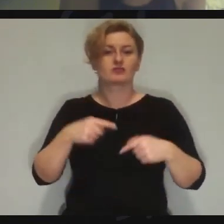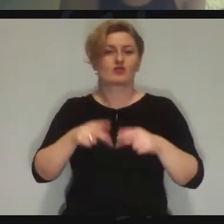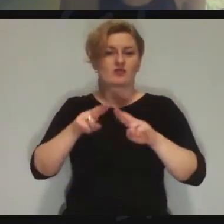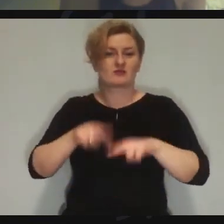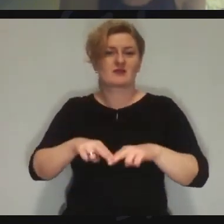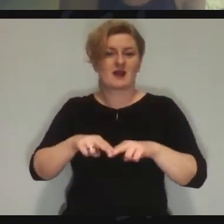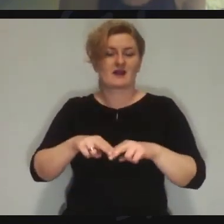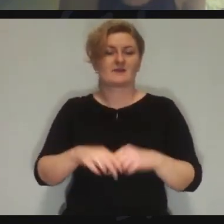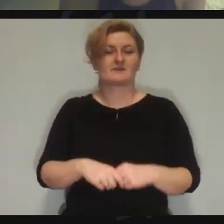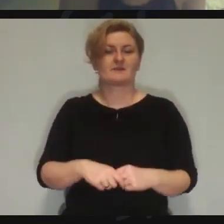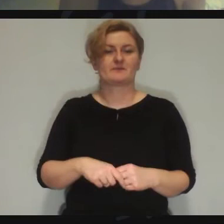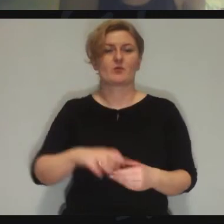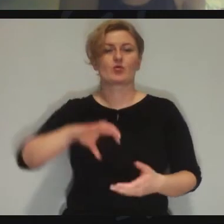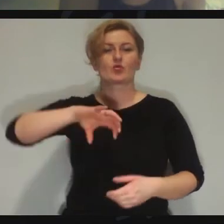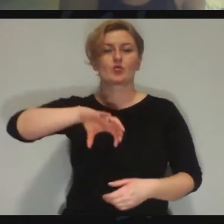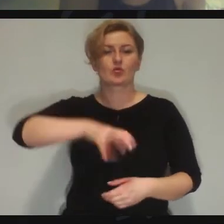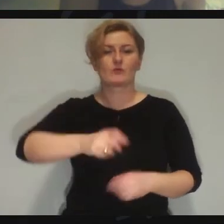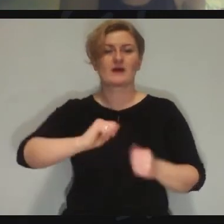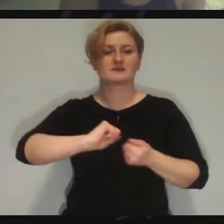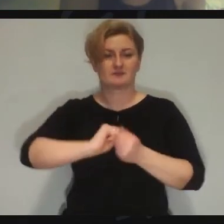Grupa się zmienia, ale co ciekawe,